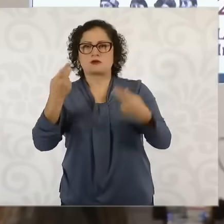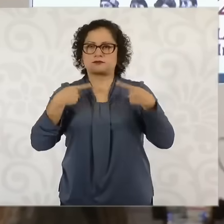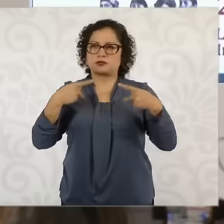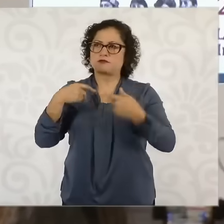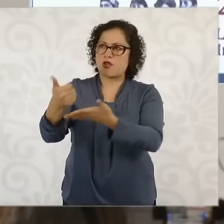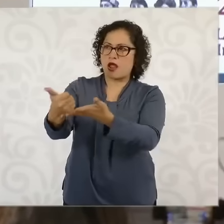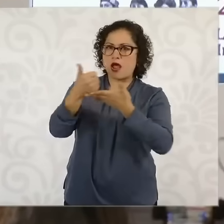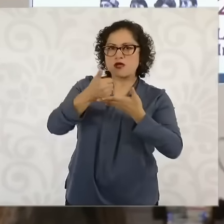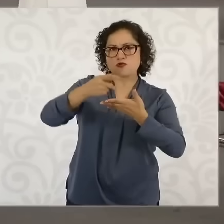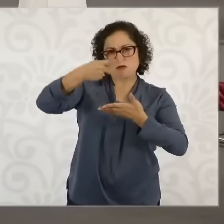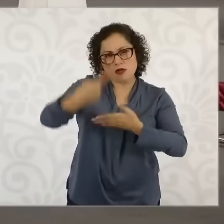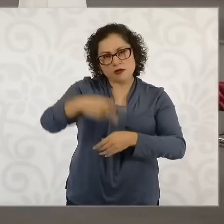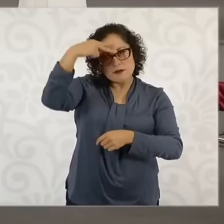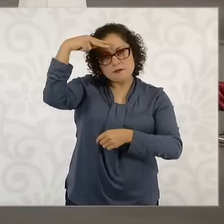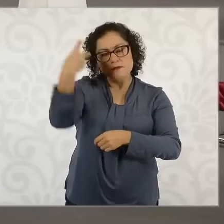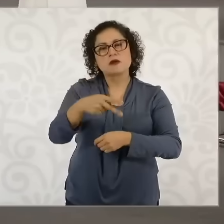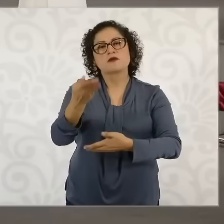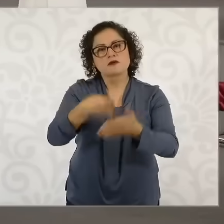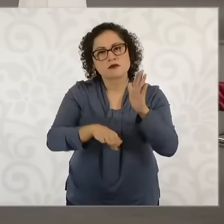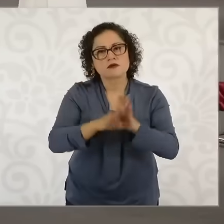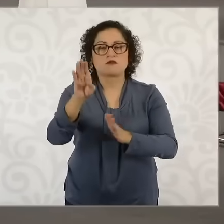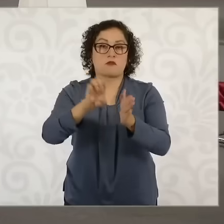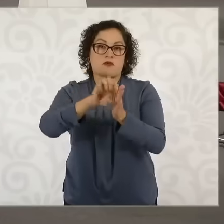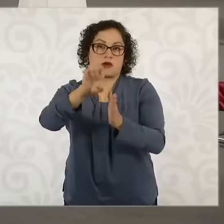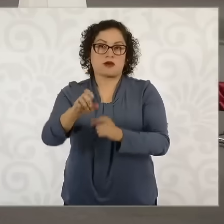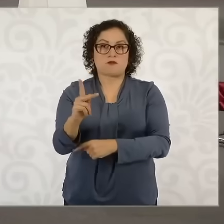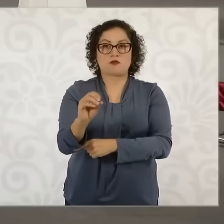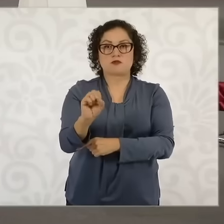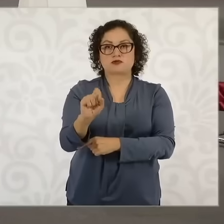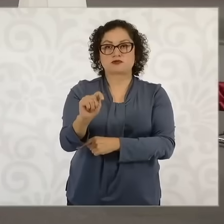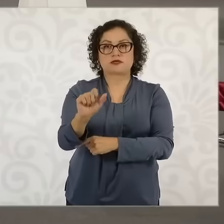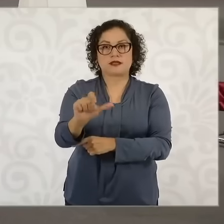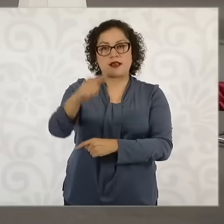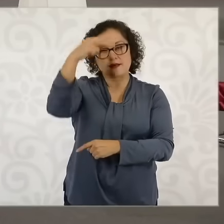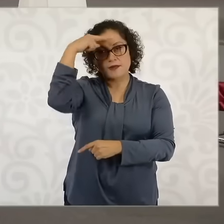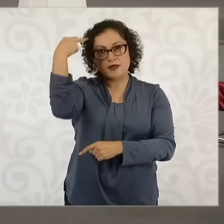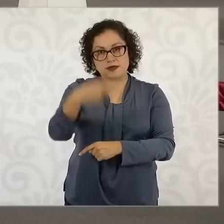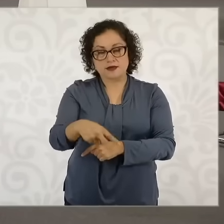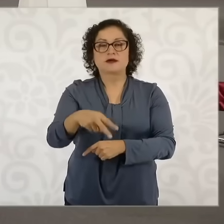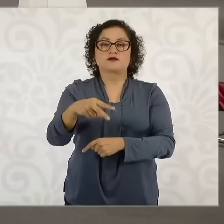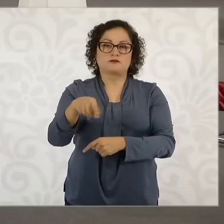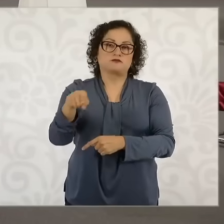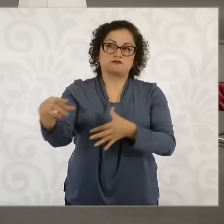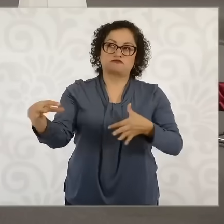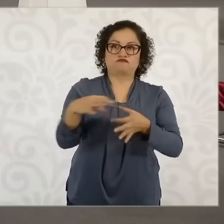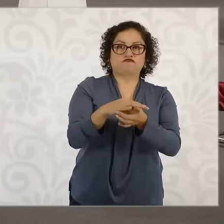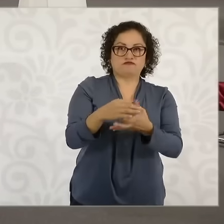nacional como es servicio postal mexicano, con lo cual estamos relanzando el sistema logístico